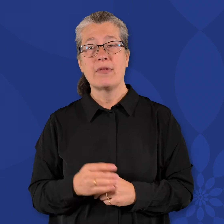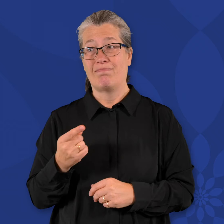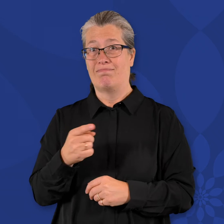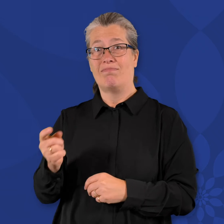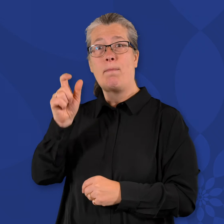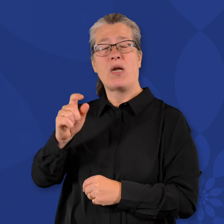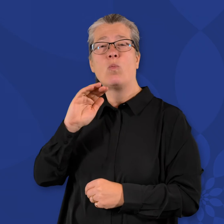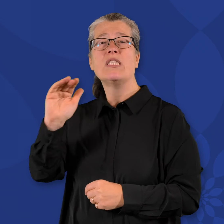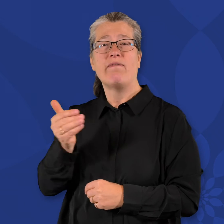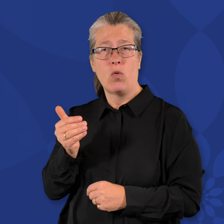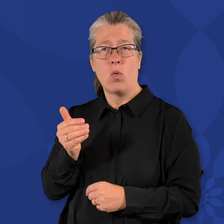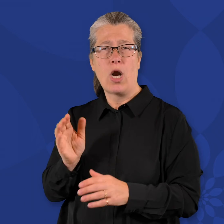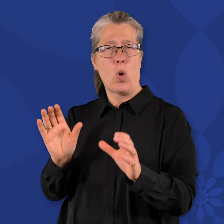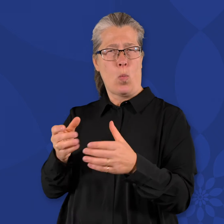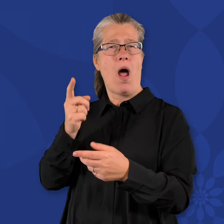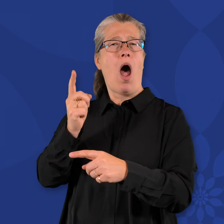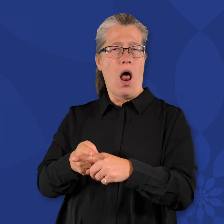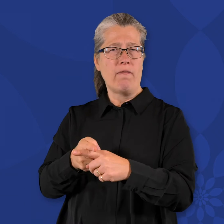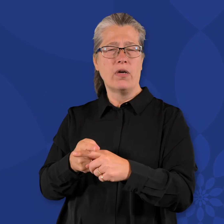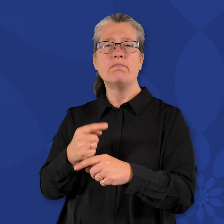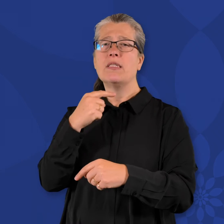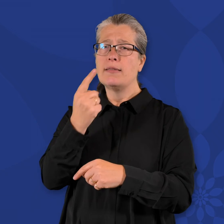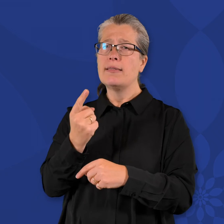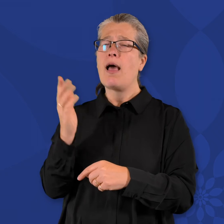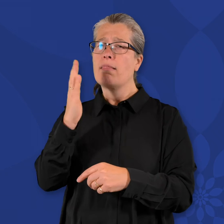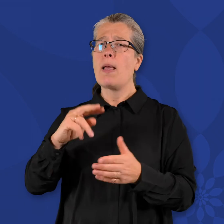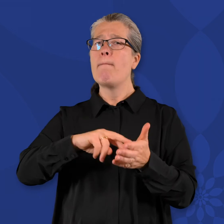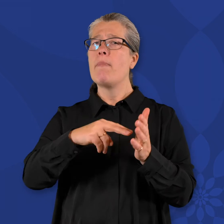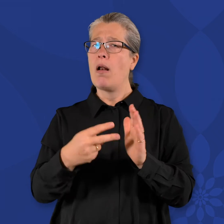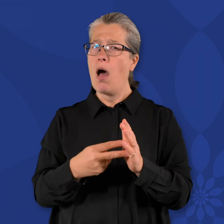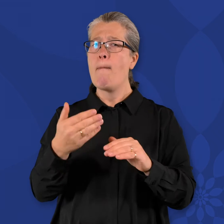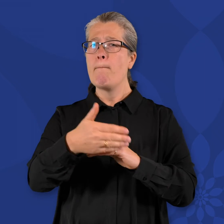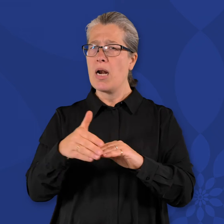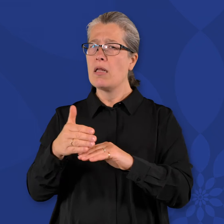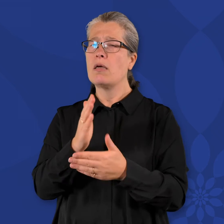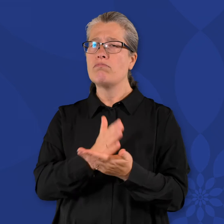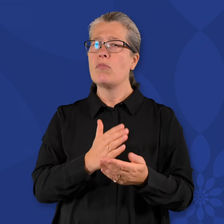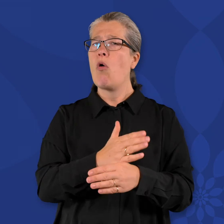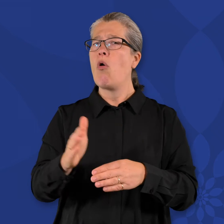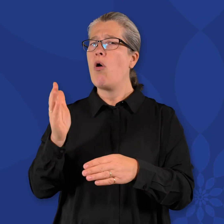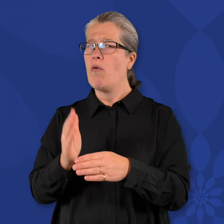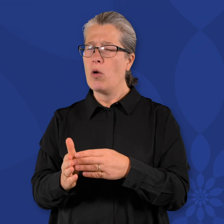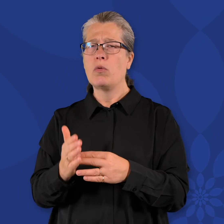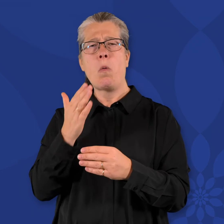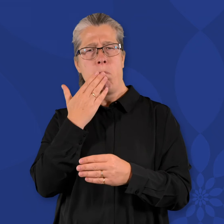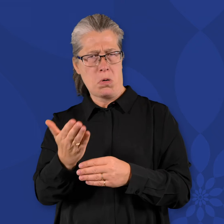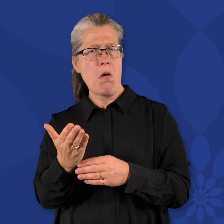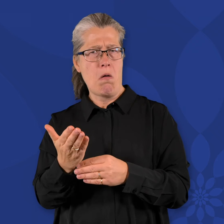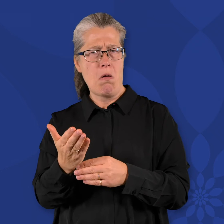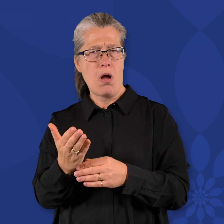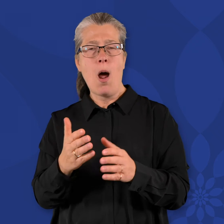Hälften av de som svarade anser att tidsplanen för avvecklingen av restriktionerna är lagom, -